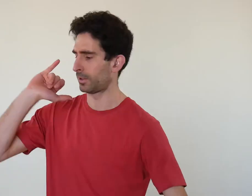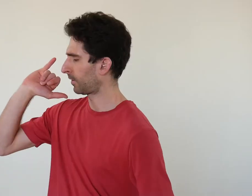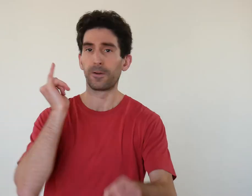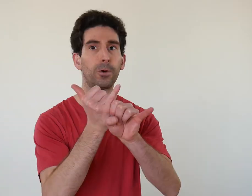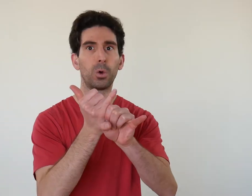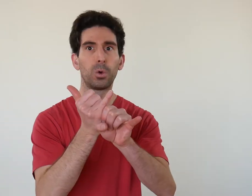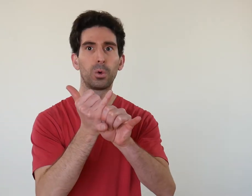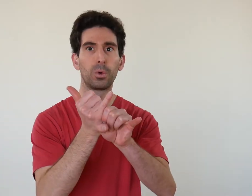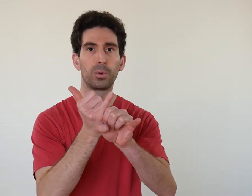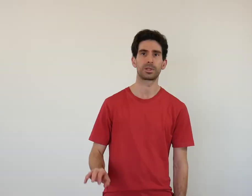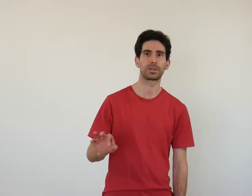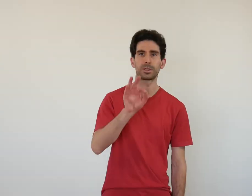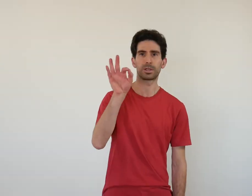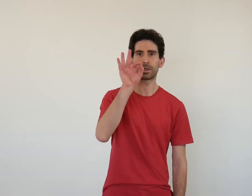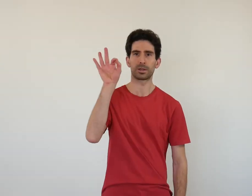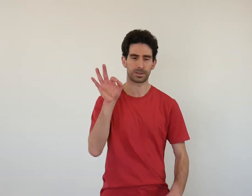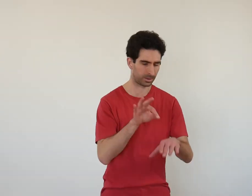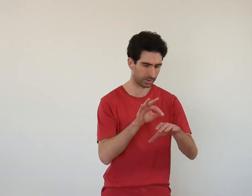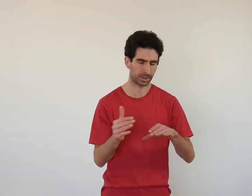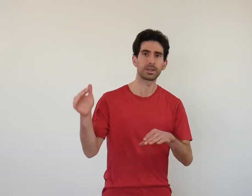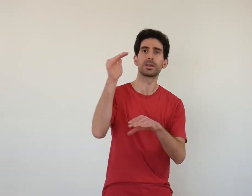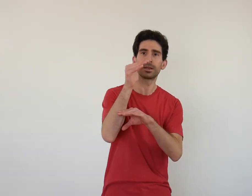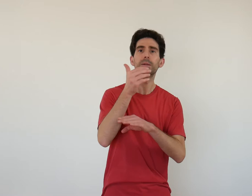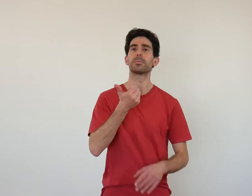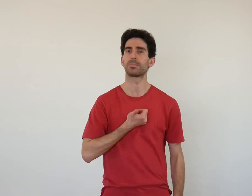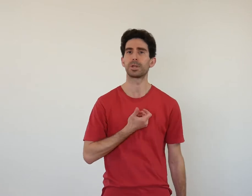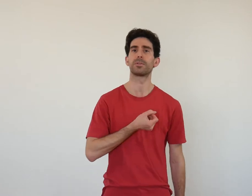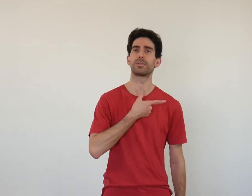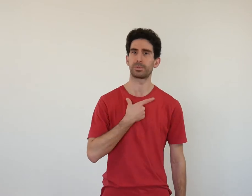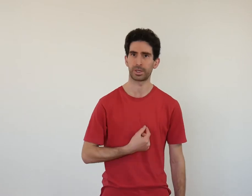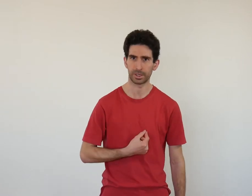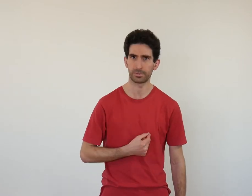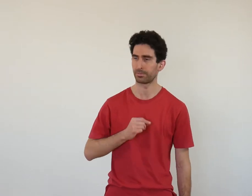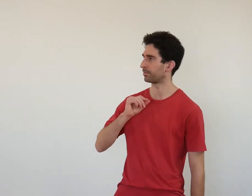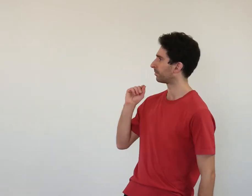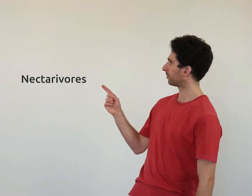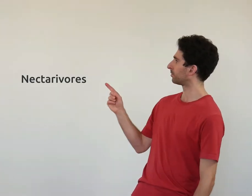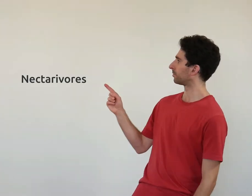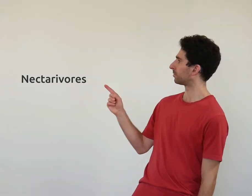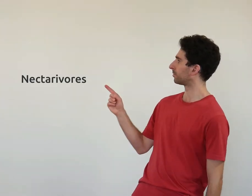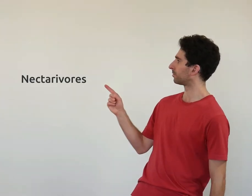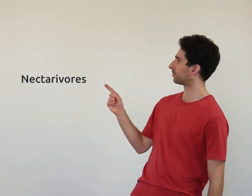Faux ! Les moustiques adultes, mâles et femelles, sont nectarivores.